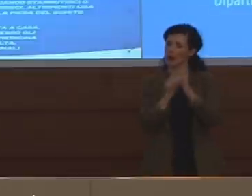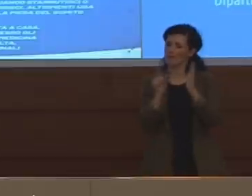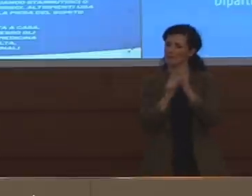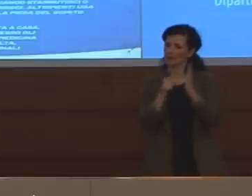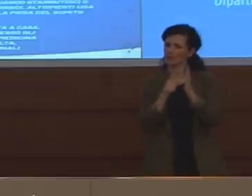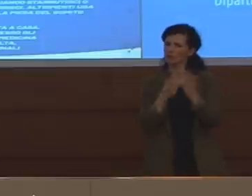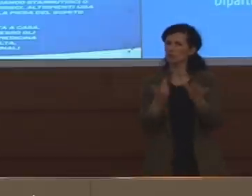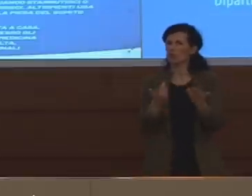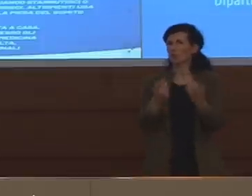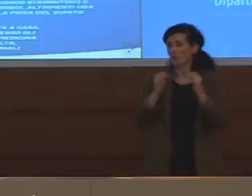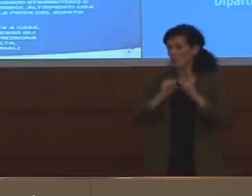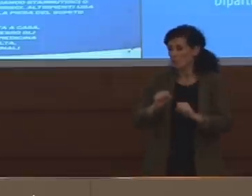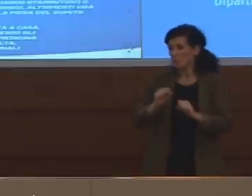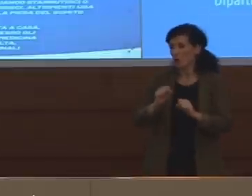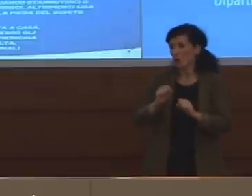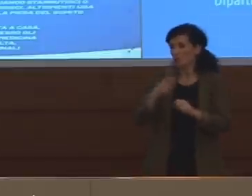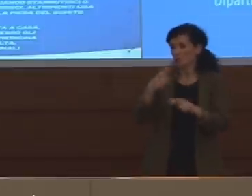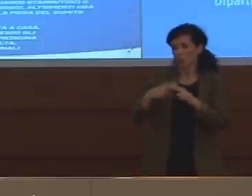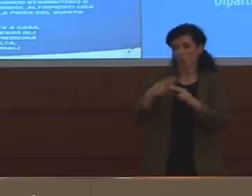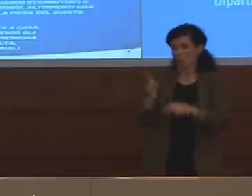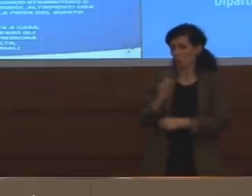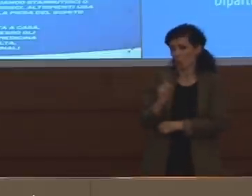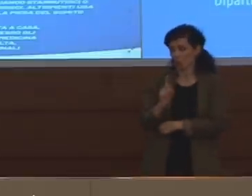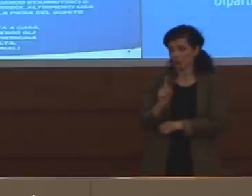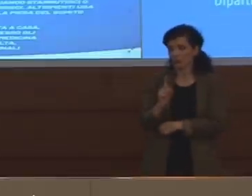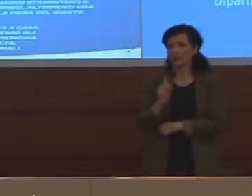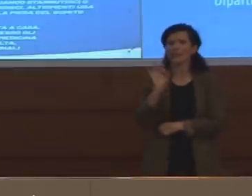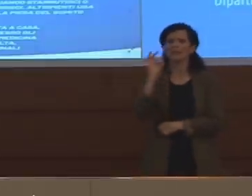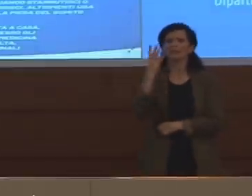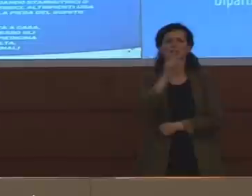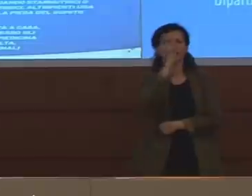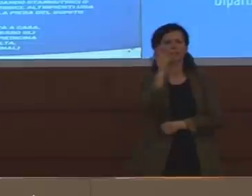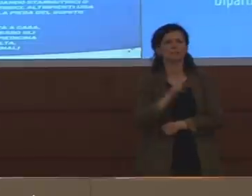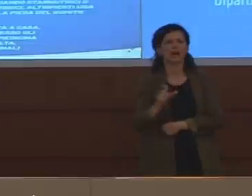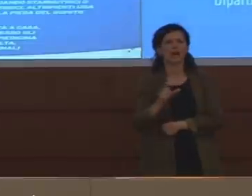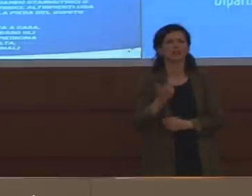O meglio, se la scaricheranno solo pochi italiani, un milione di italiani, che